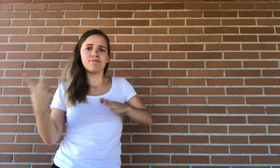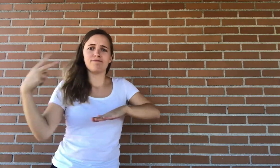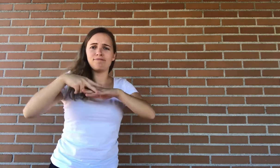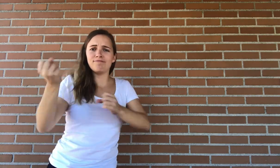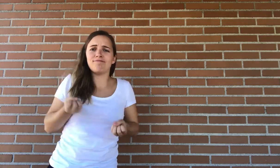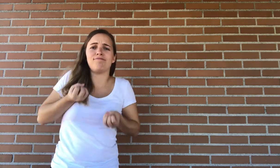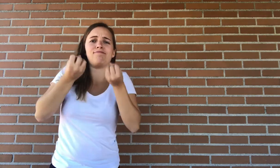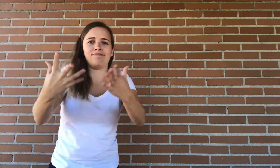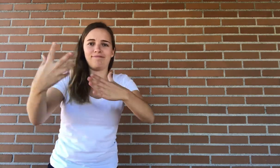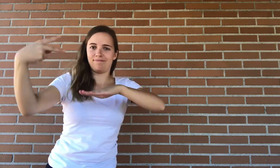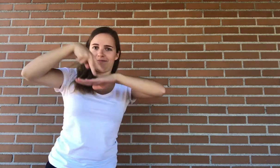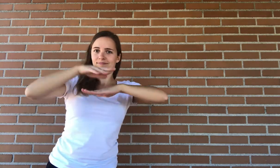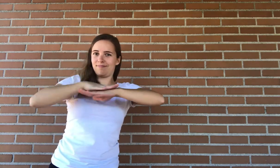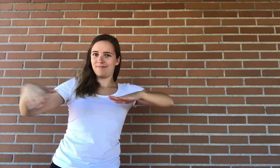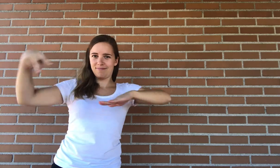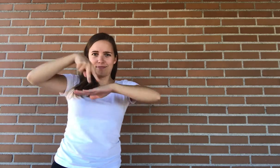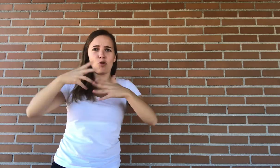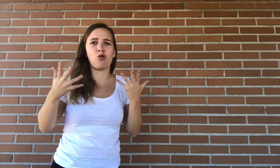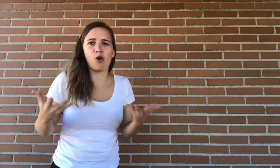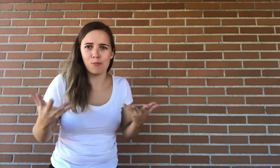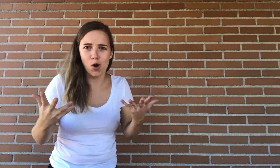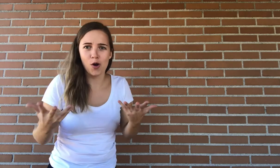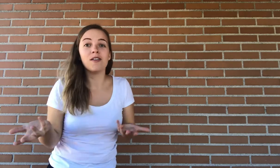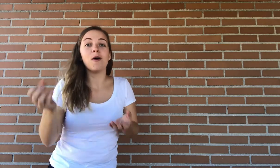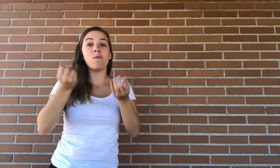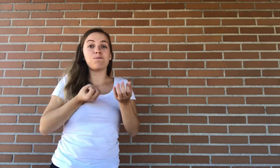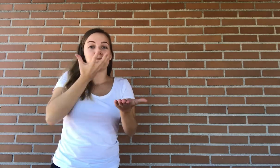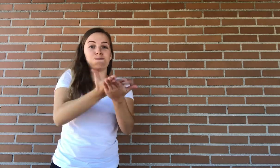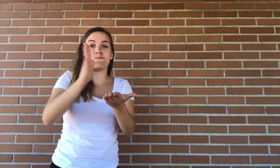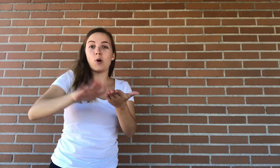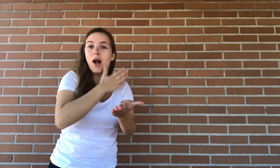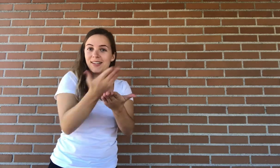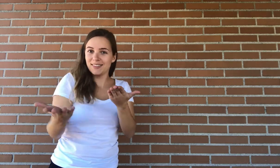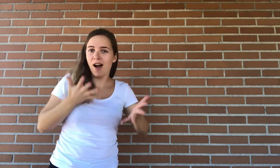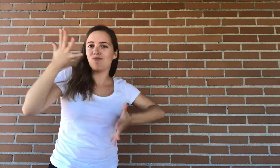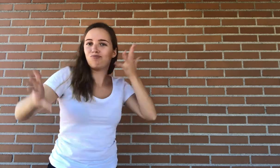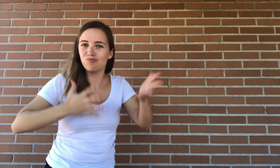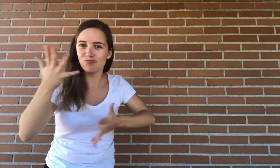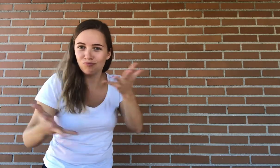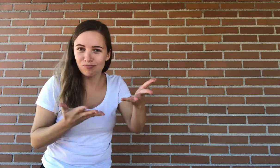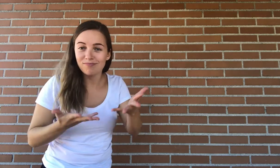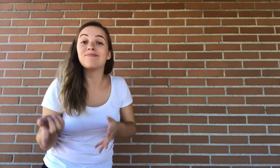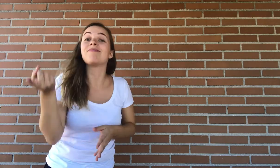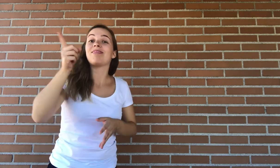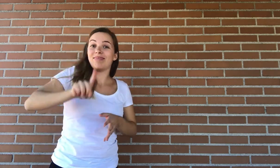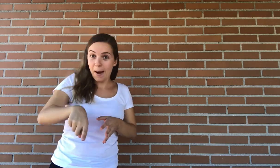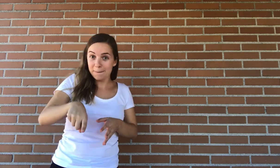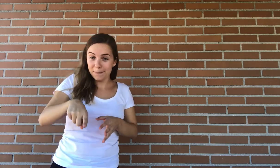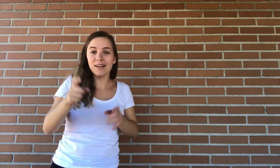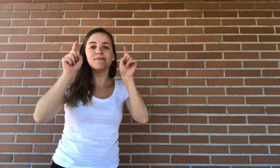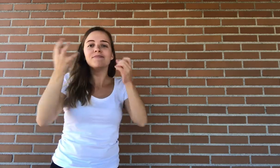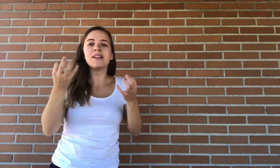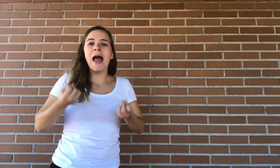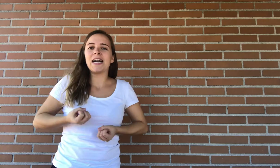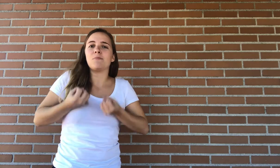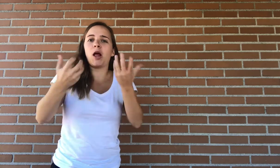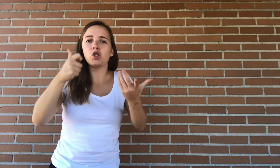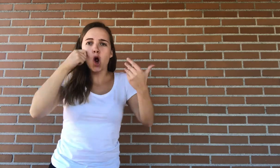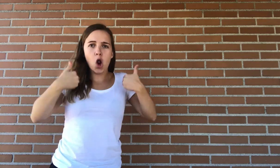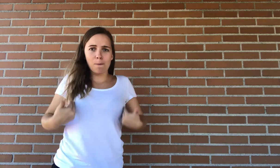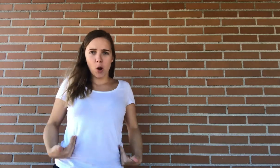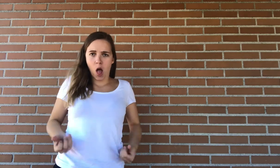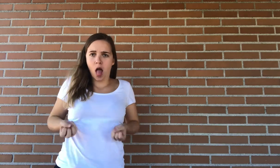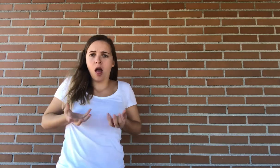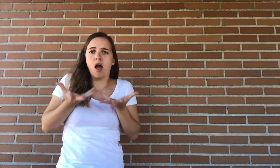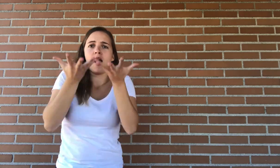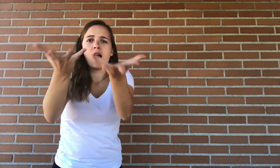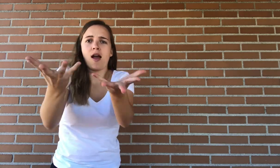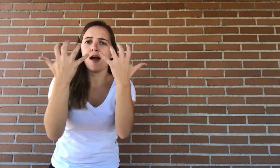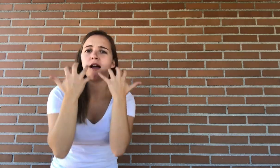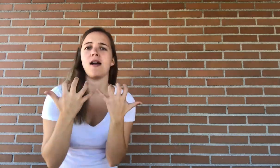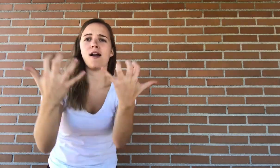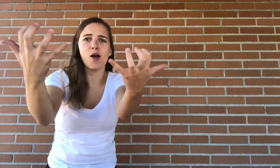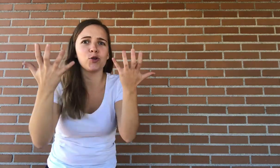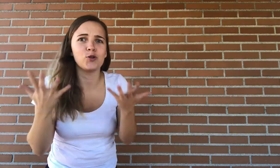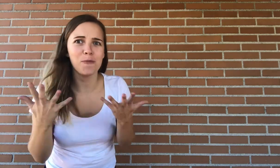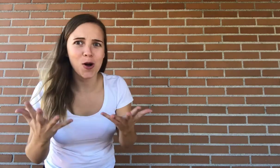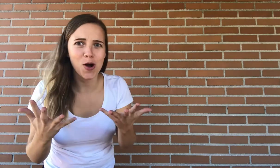teatro de improvisación sobre un escenario, poesía signada y expresión corporal aplicada a la LS.